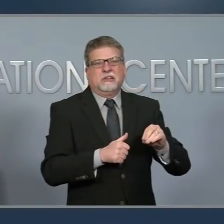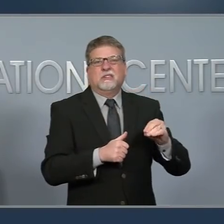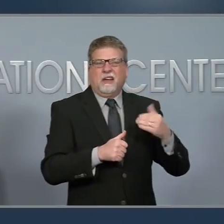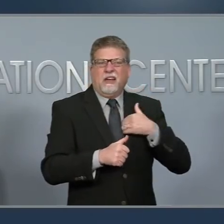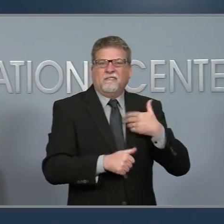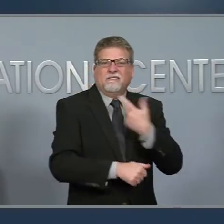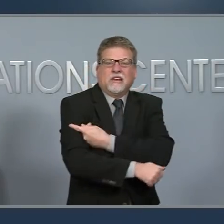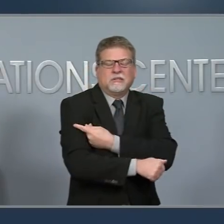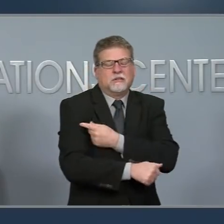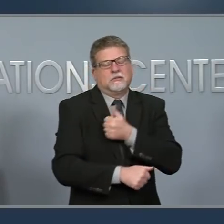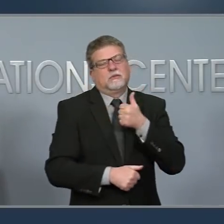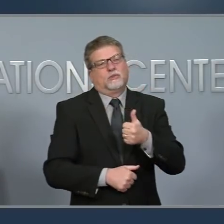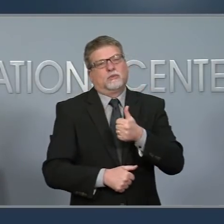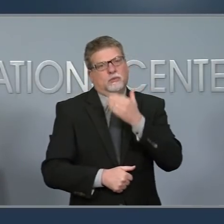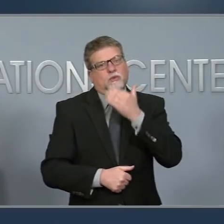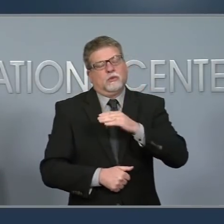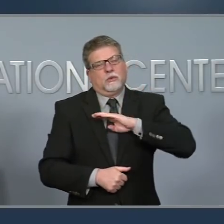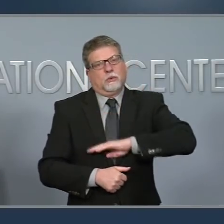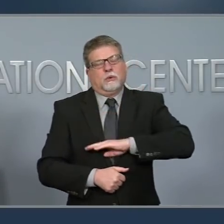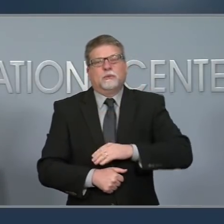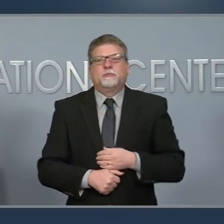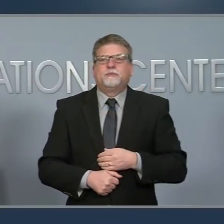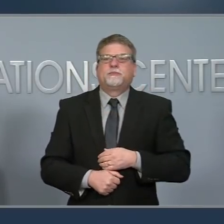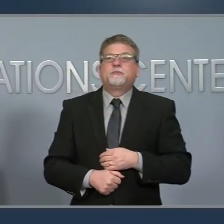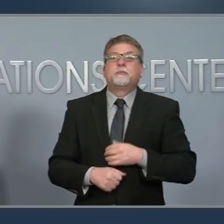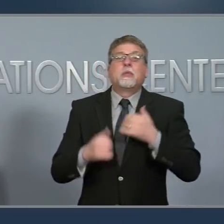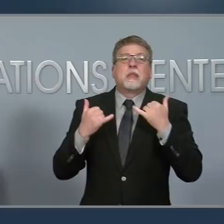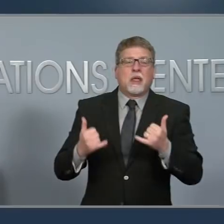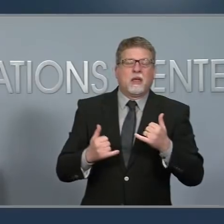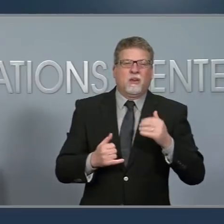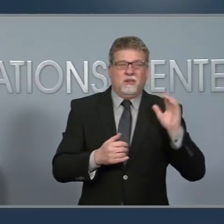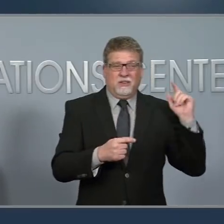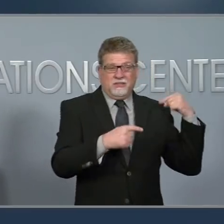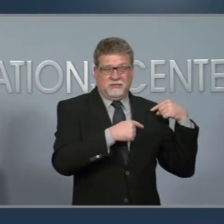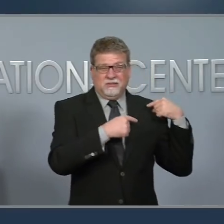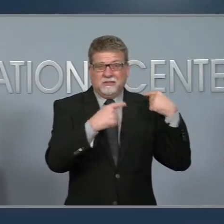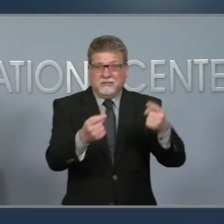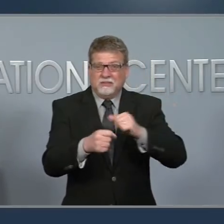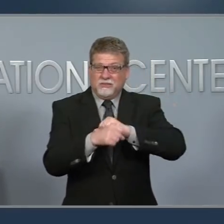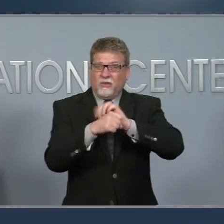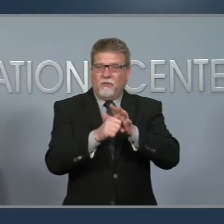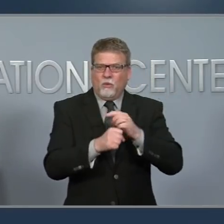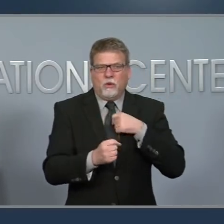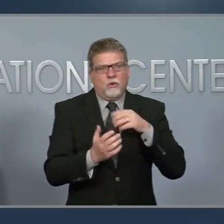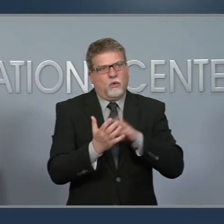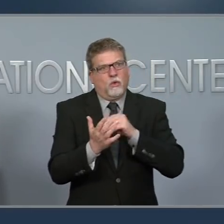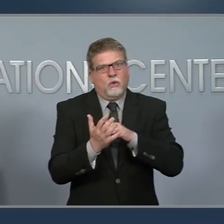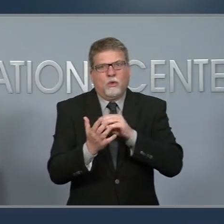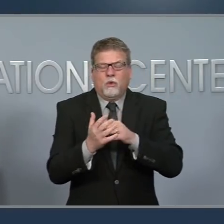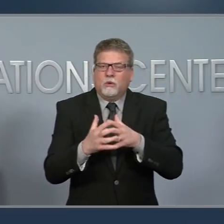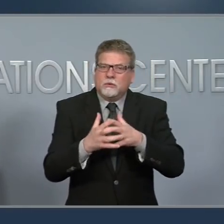Aquellos menos susceptibles a covid debido a su edad tiene excelentes niveles de vacunas, el noventa y siete